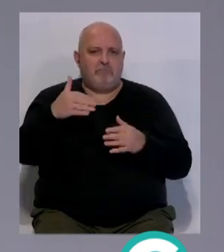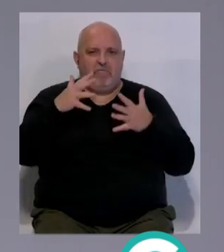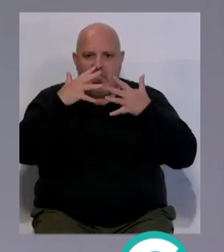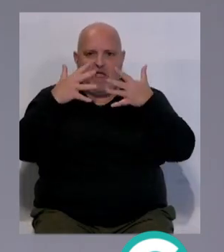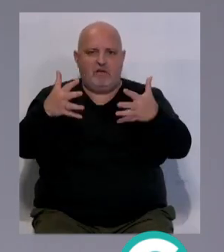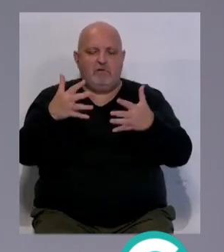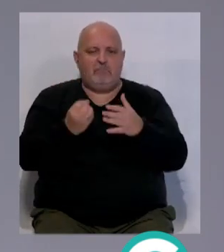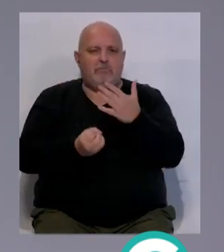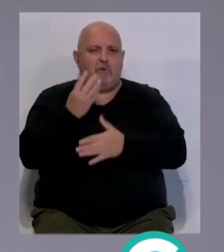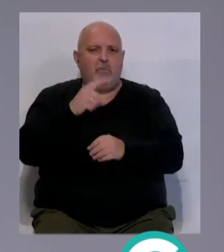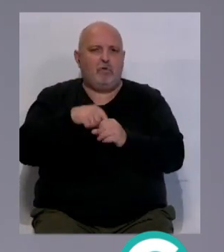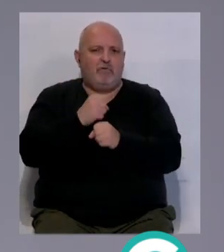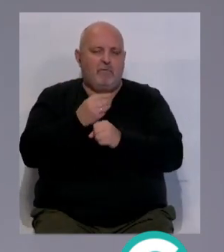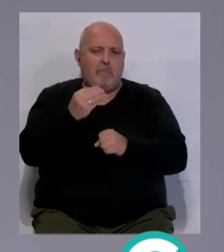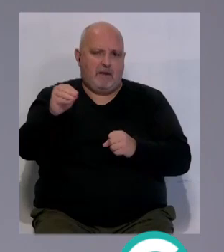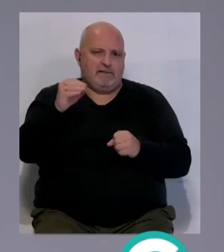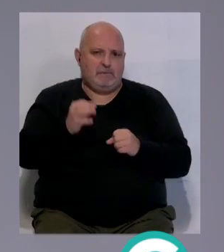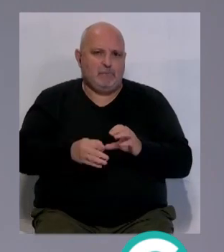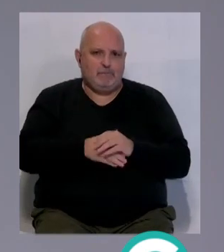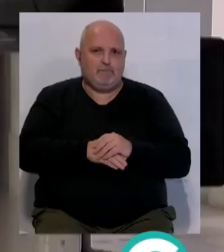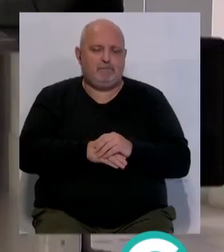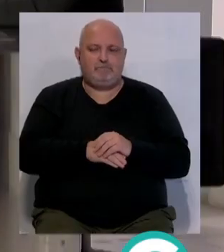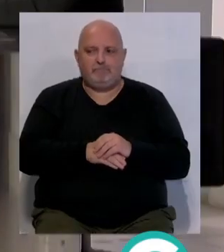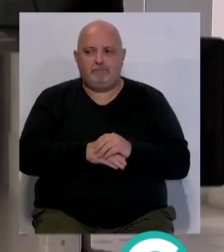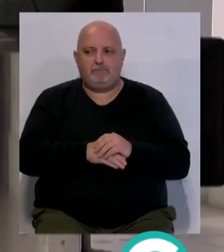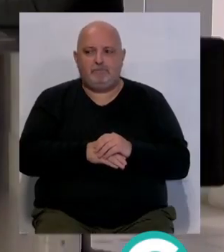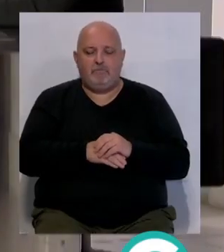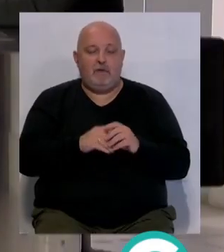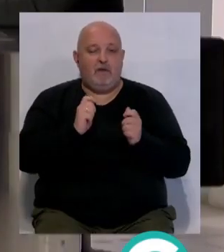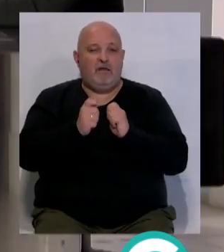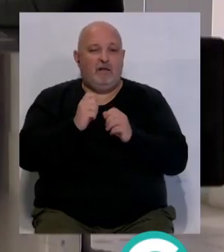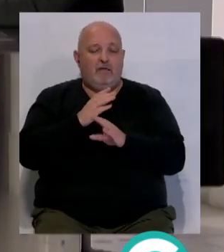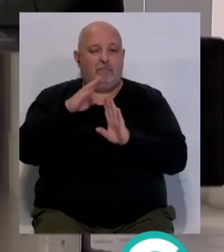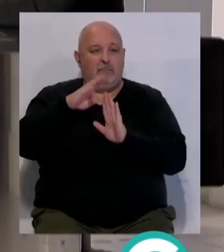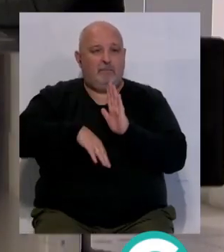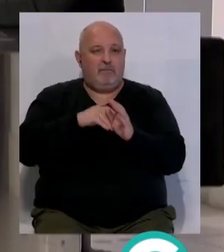la generación de nuevos puestos de trabajo en una entrevista en onda Cádiz televisión